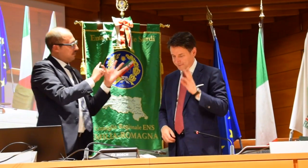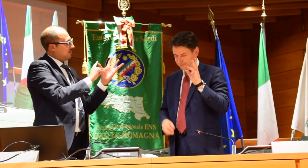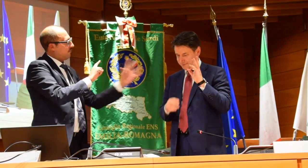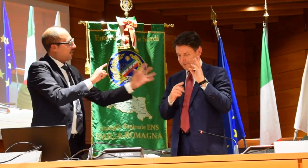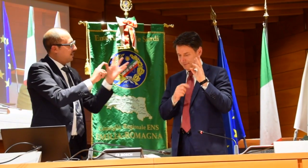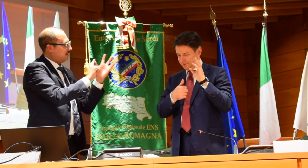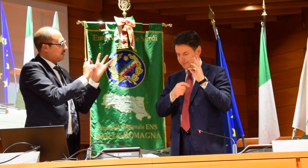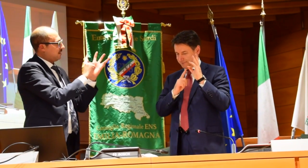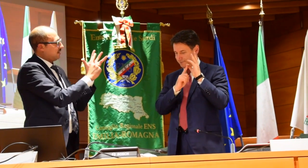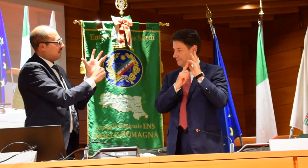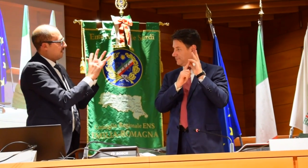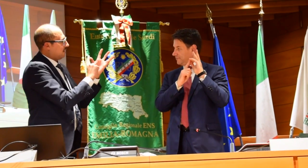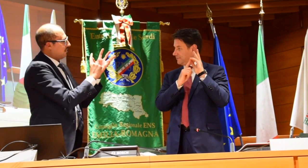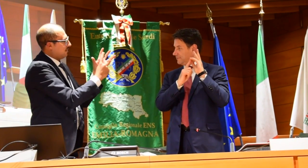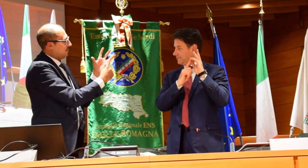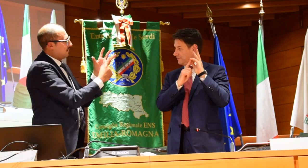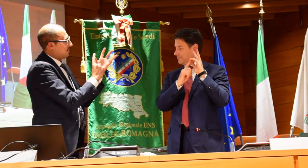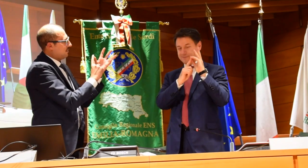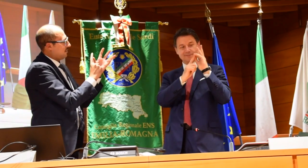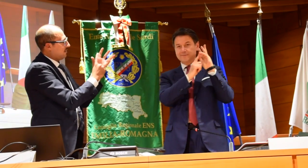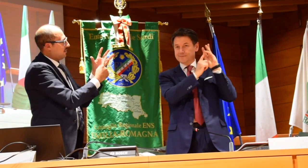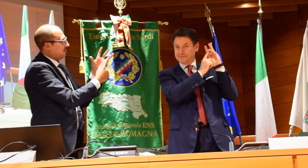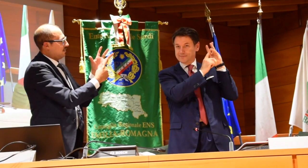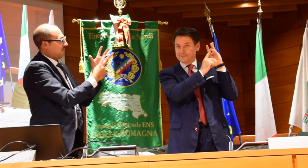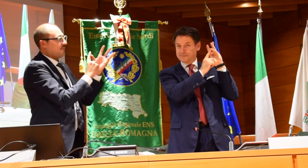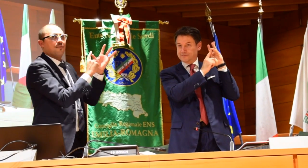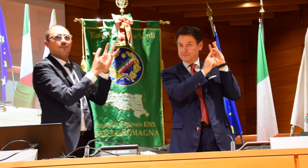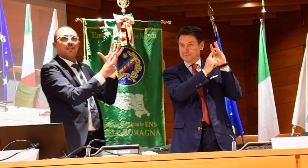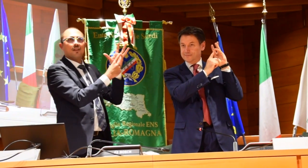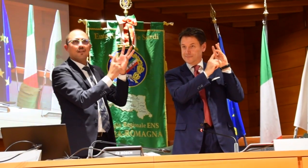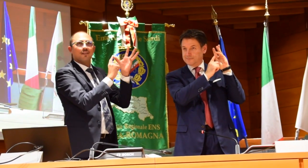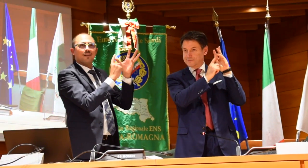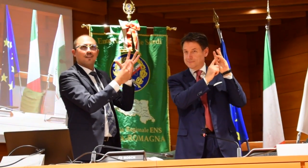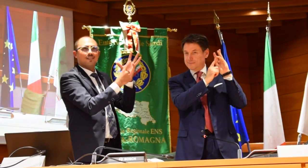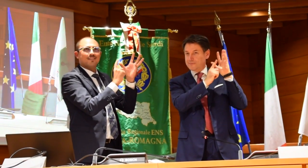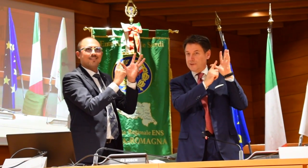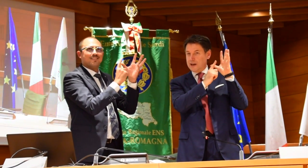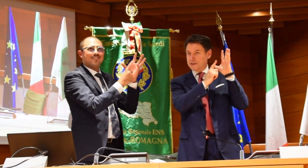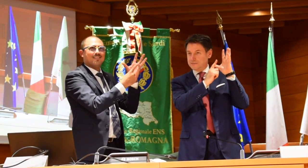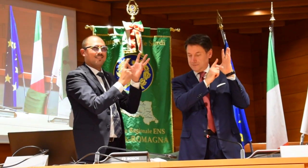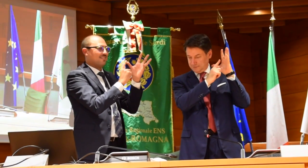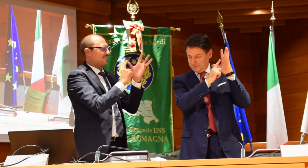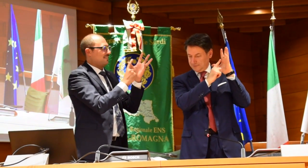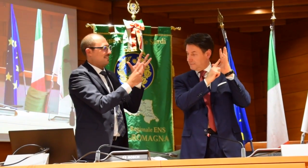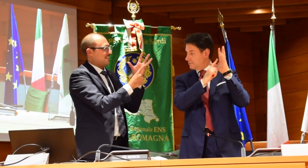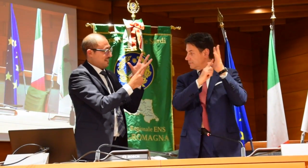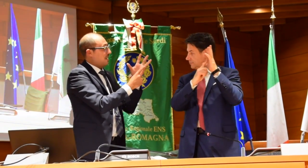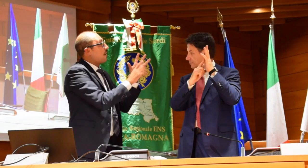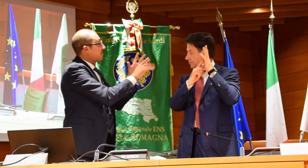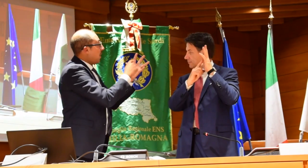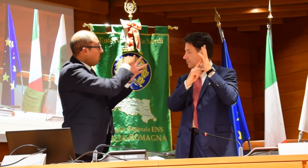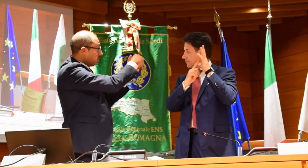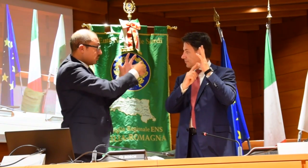Questo è il segno della Giornata Mondiale del Sordo.